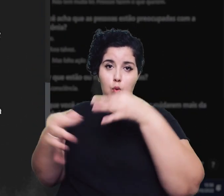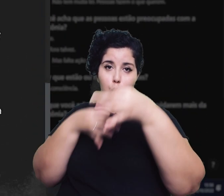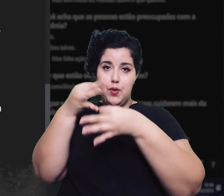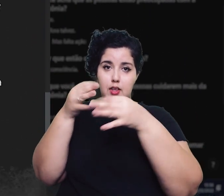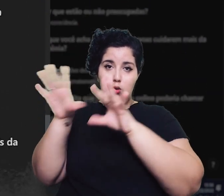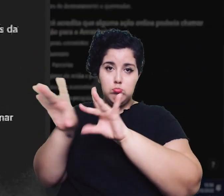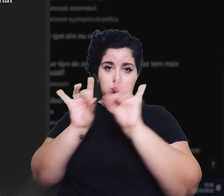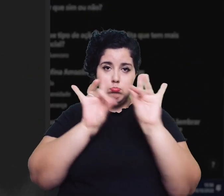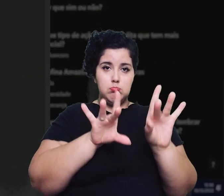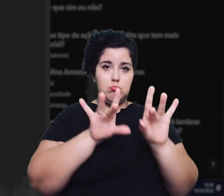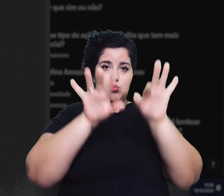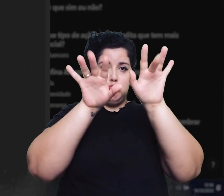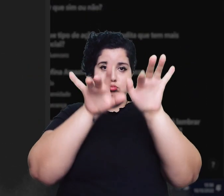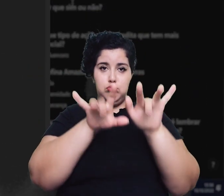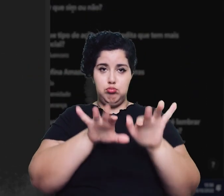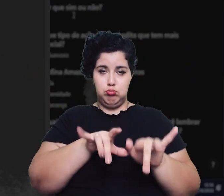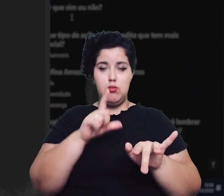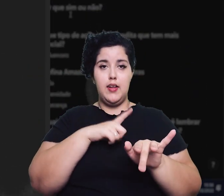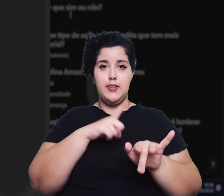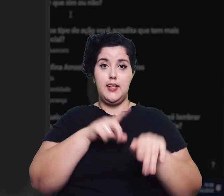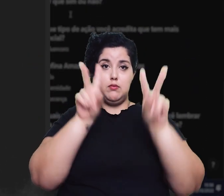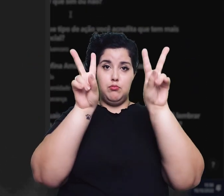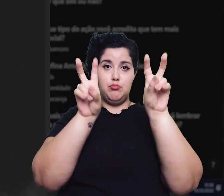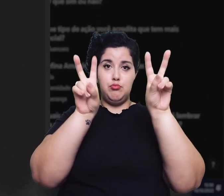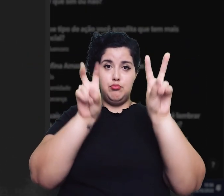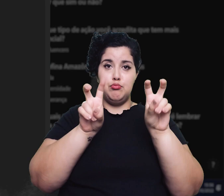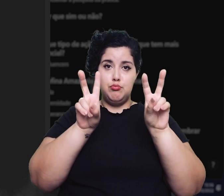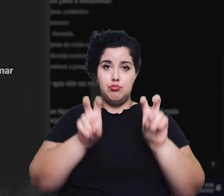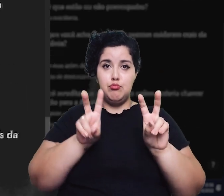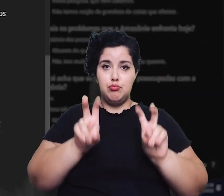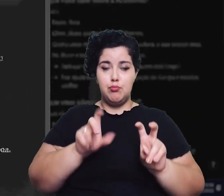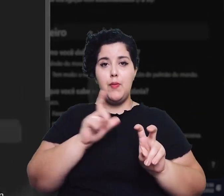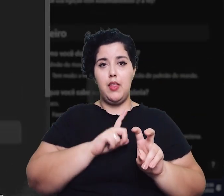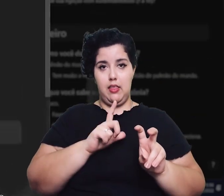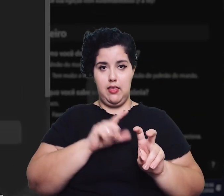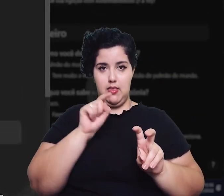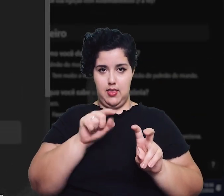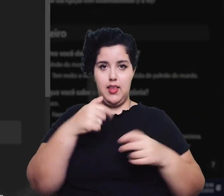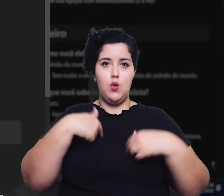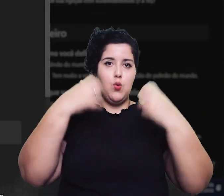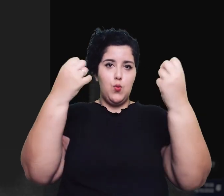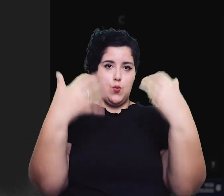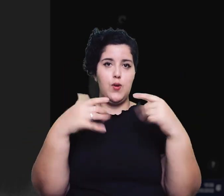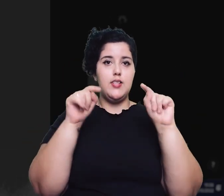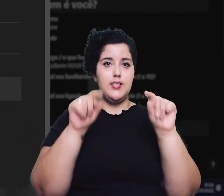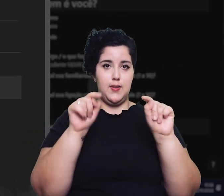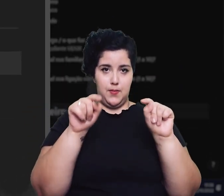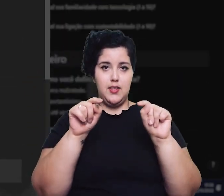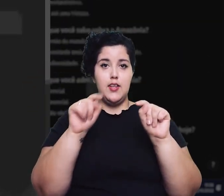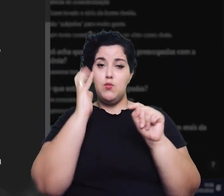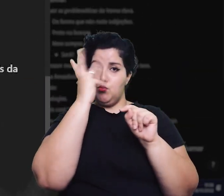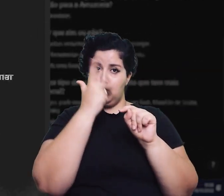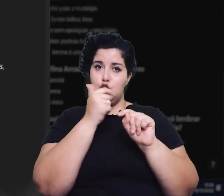entrevistas, então eu tinha já em tópicos o que cada uma dessas pessoas tinha falado quando eu entrevistei elas, tudo bem